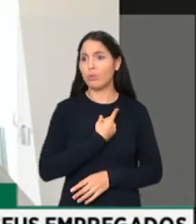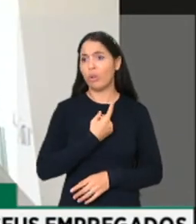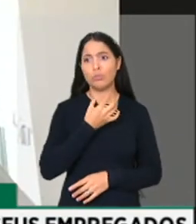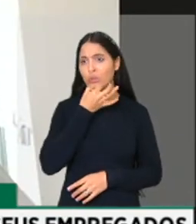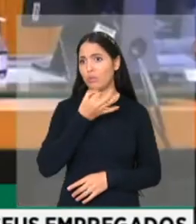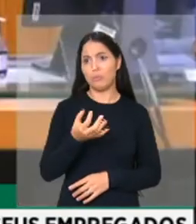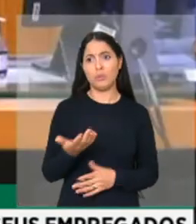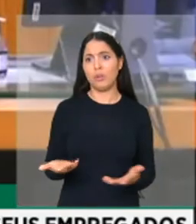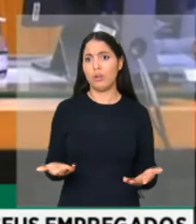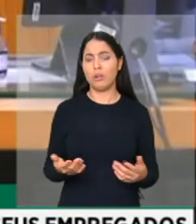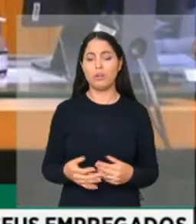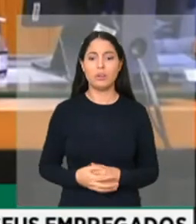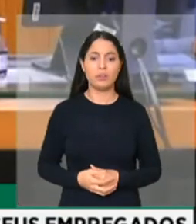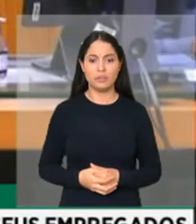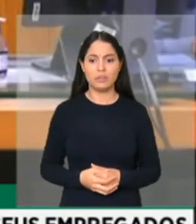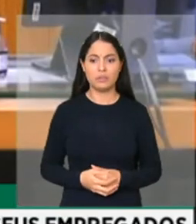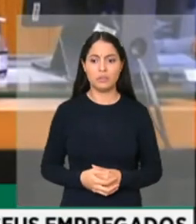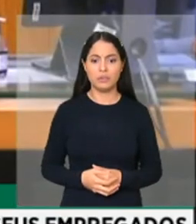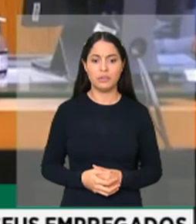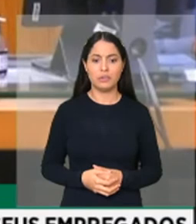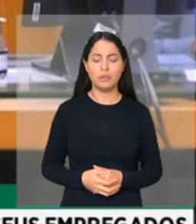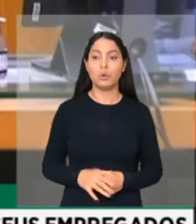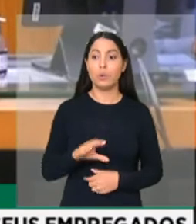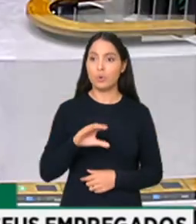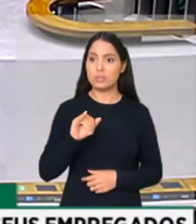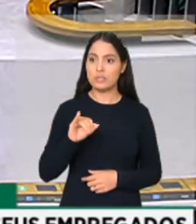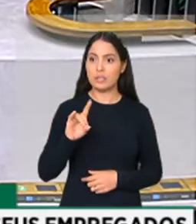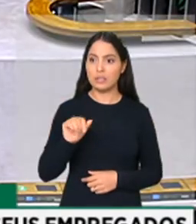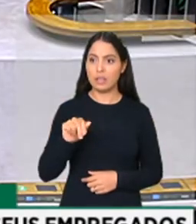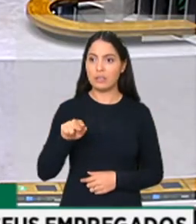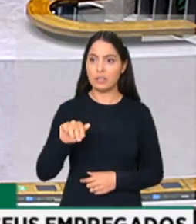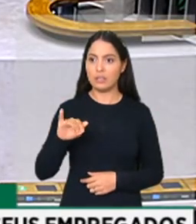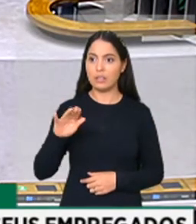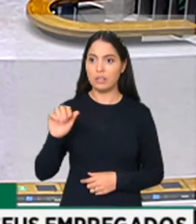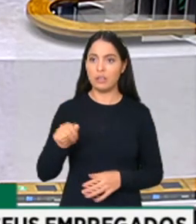DAQUI A POUCO. [DEPUTADO]: GOSTARIA DE ENCAMINHAR. [PRESIDENTE]: POIS NÃO, O CIDADANIA ENCAMINHA NÃO E EU